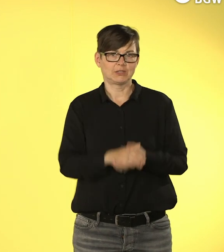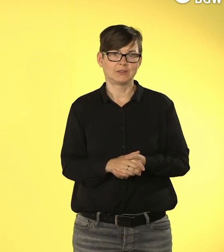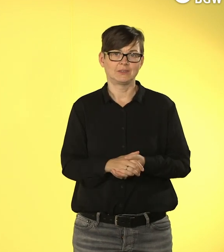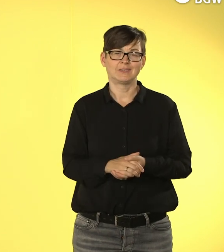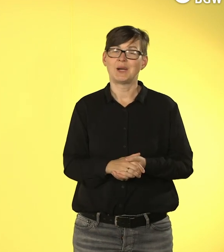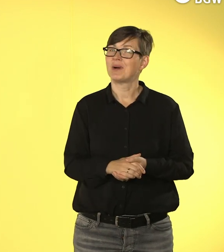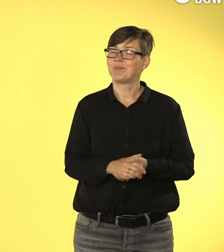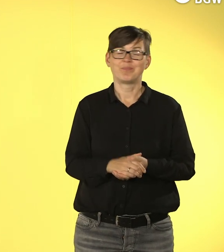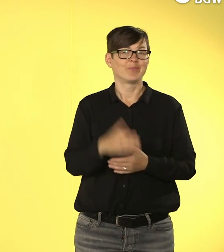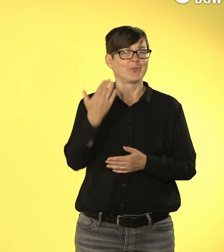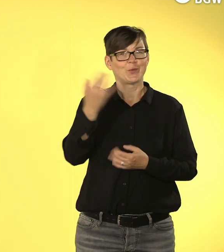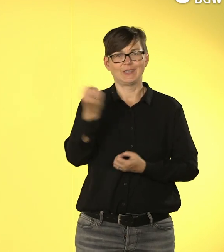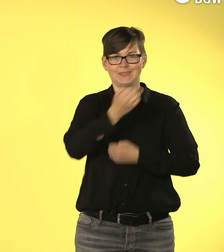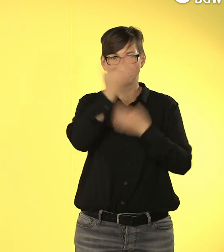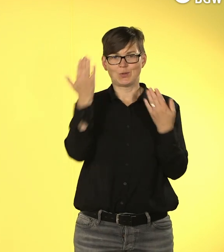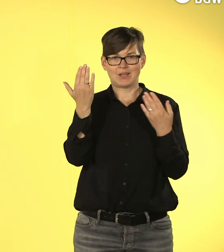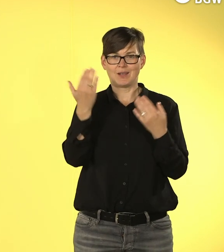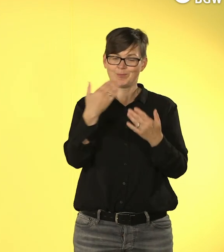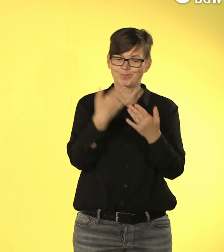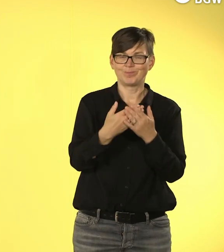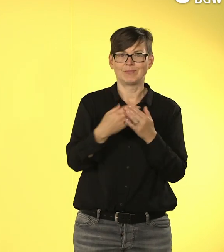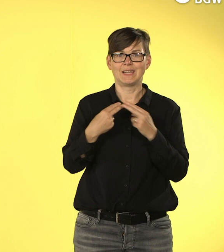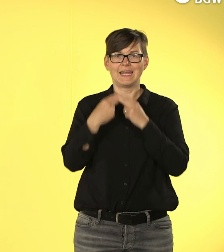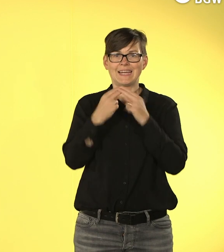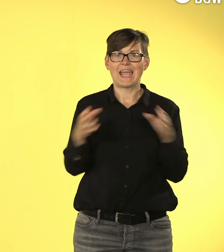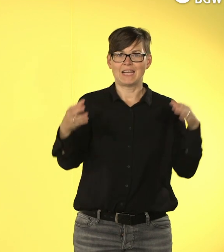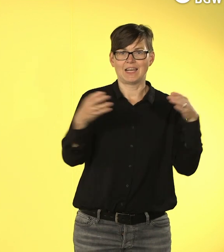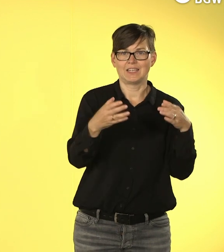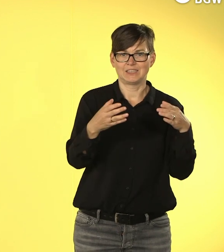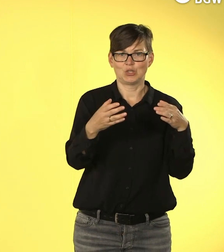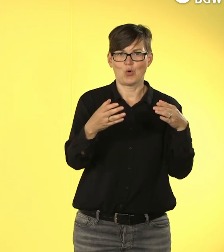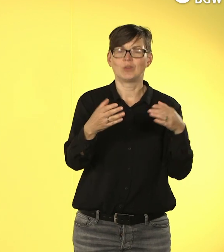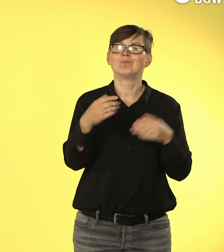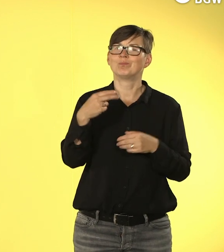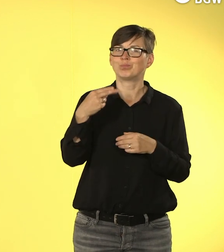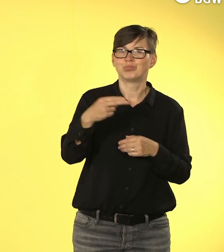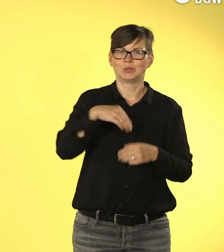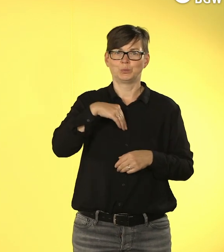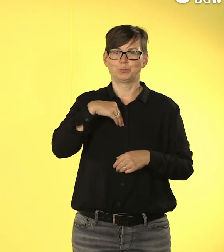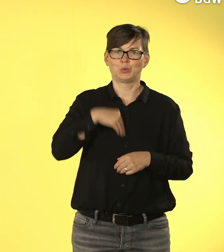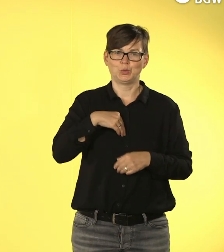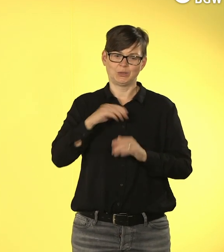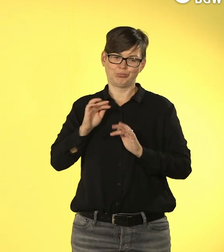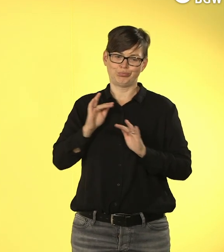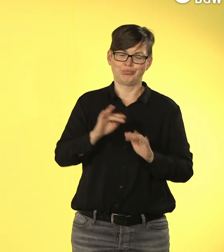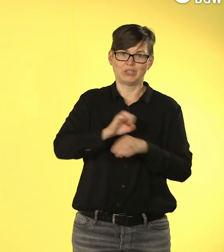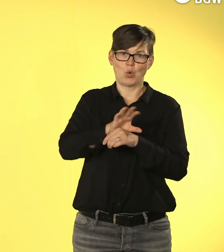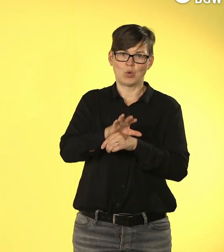wie sich Corona auf die Psyche dieser Generation Alpha auswirken wird.